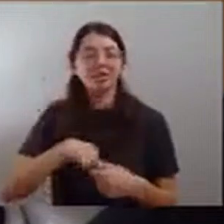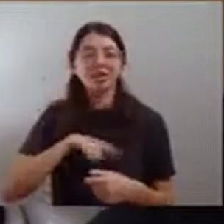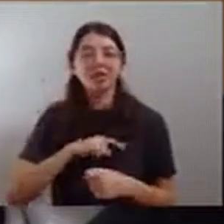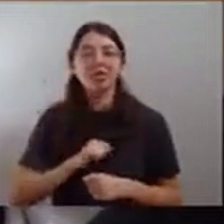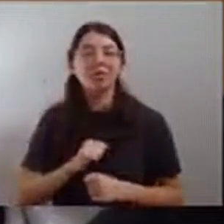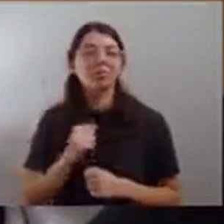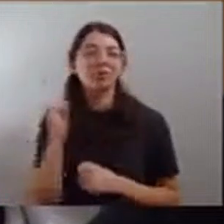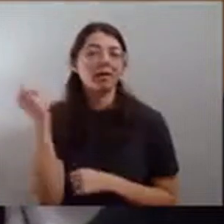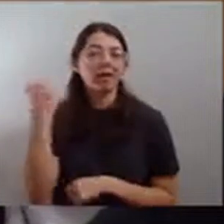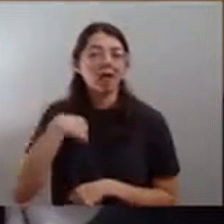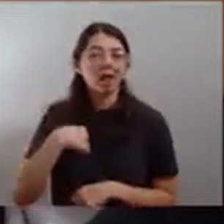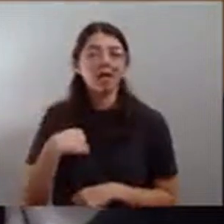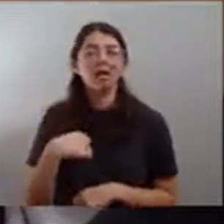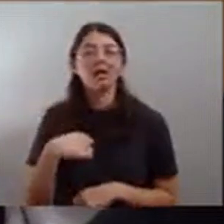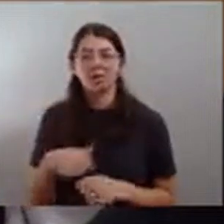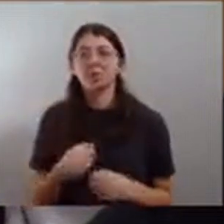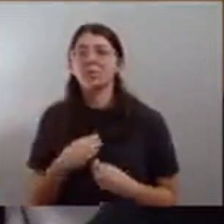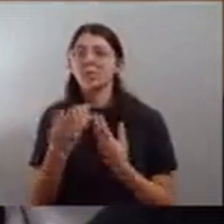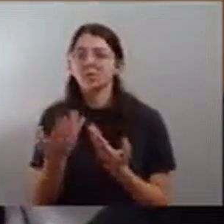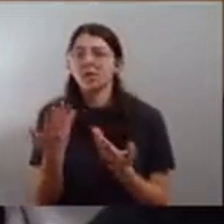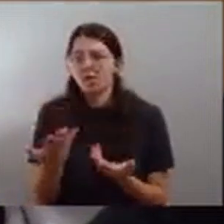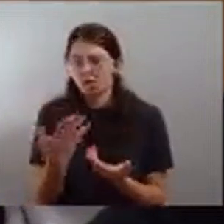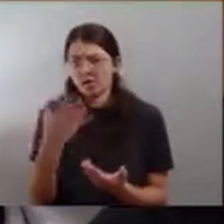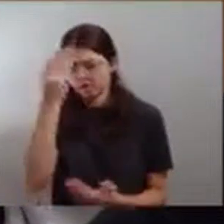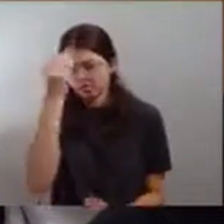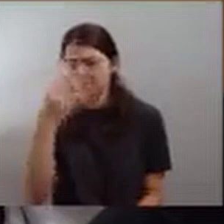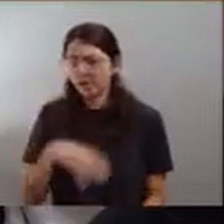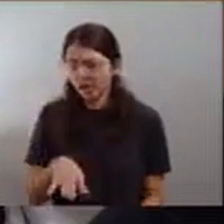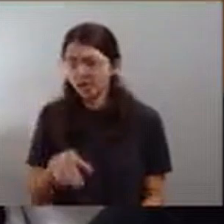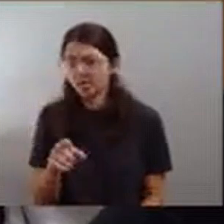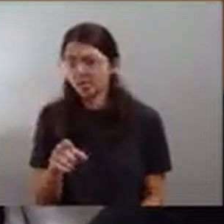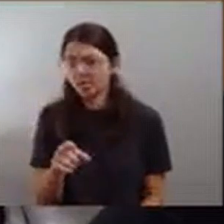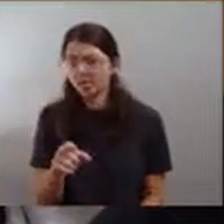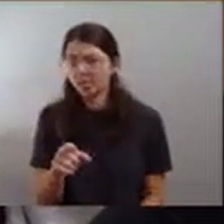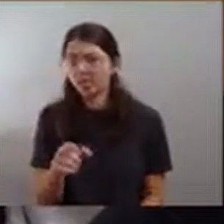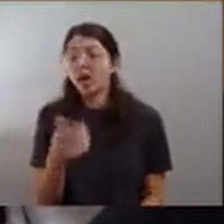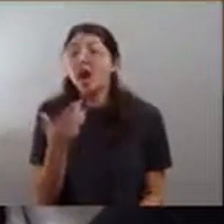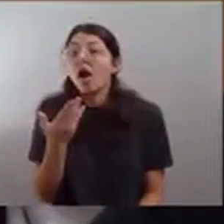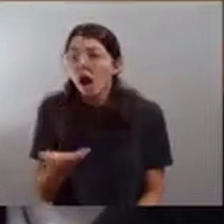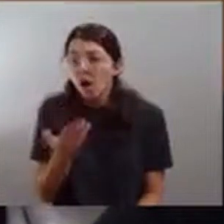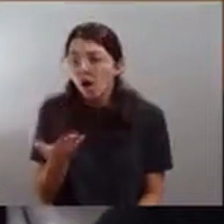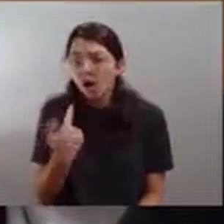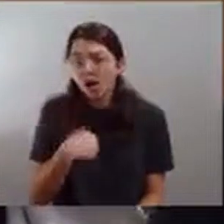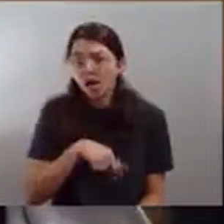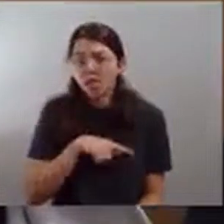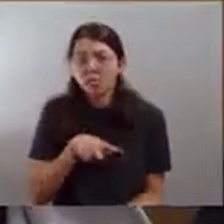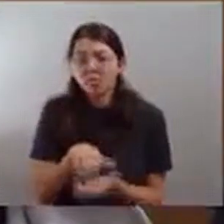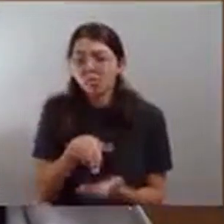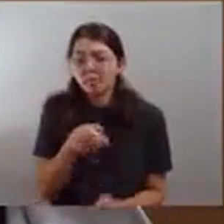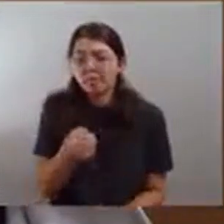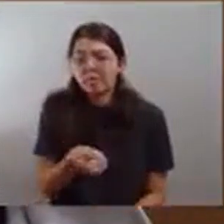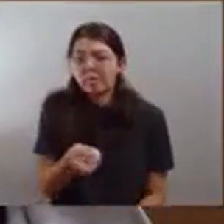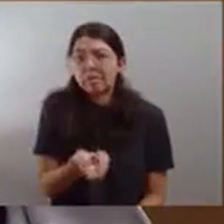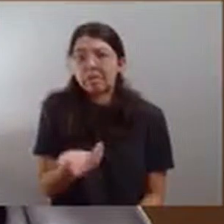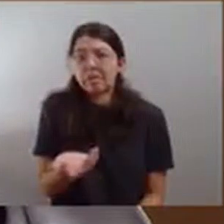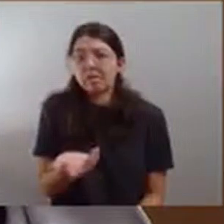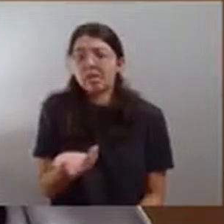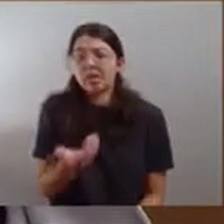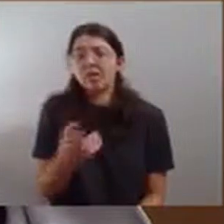quer saber? Agora que estamos à beira da aprovação do regulamento é que o senhor